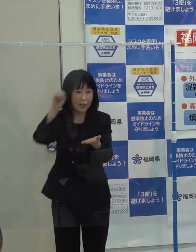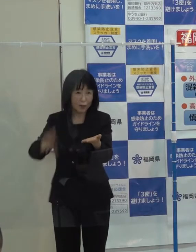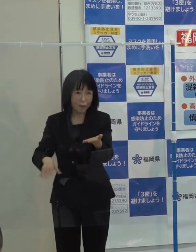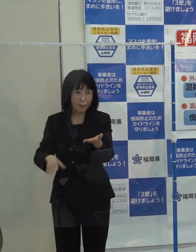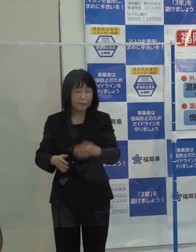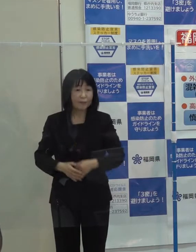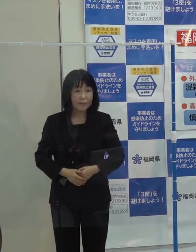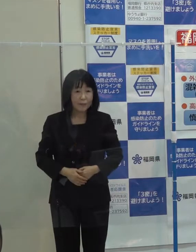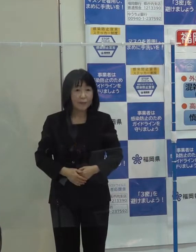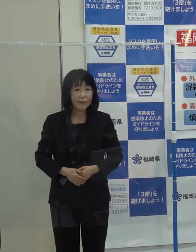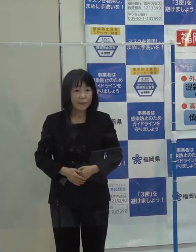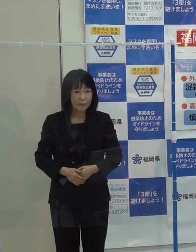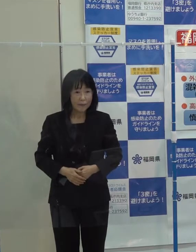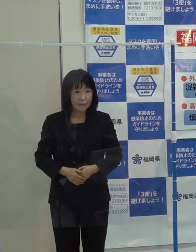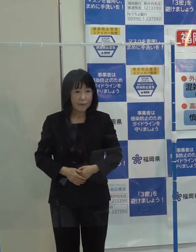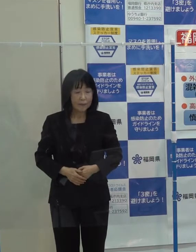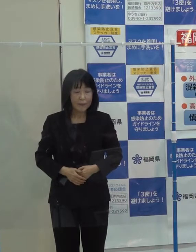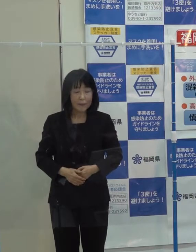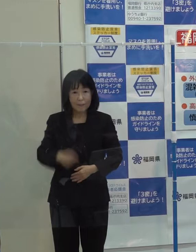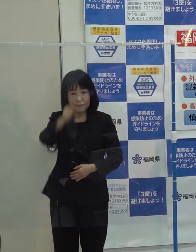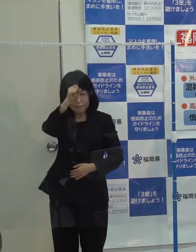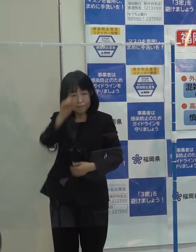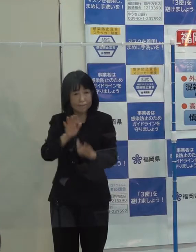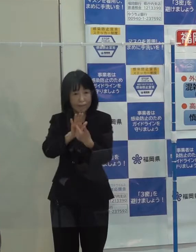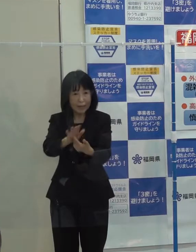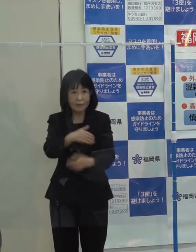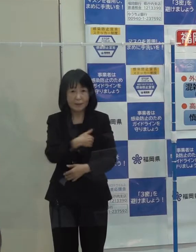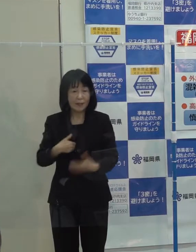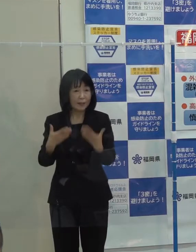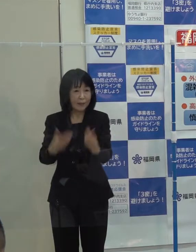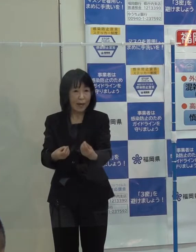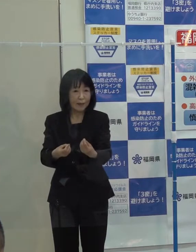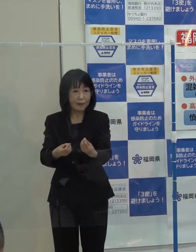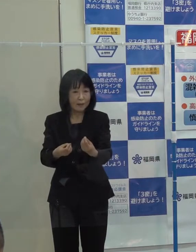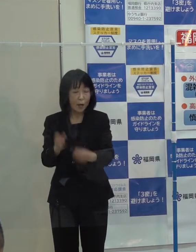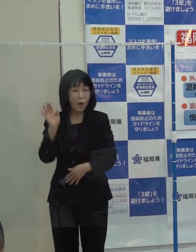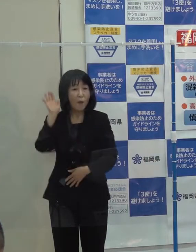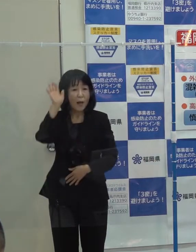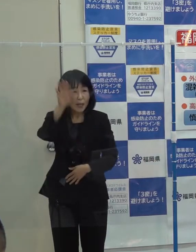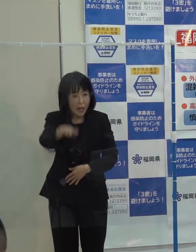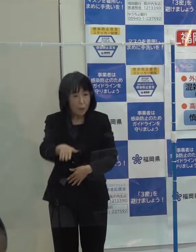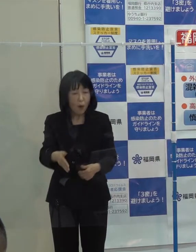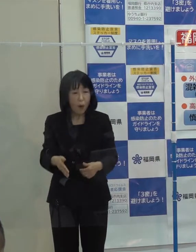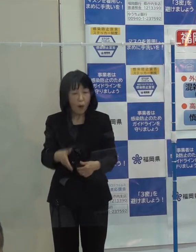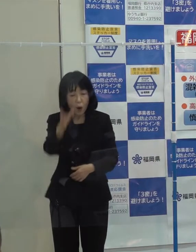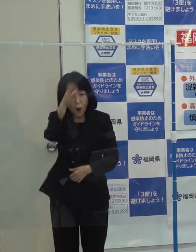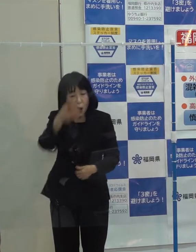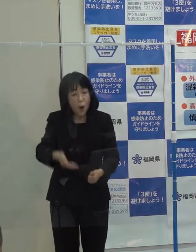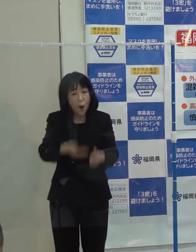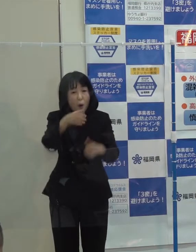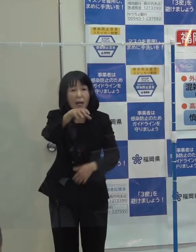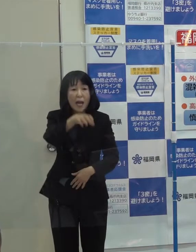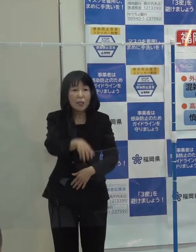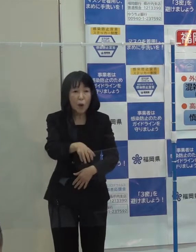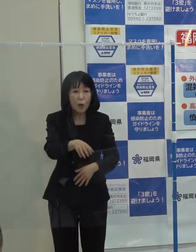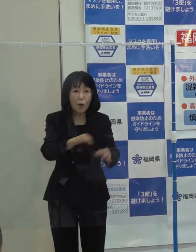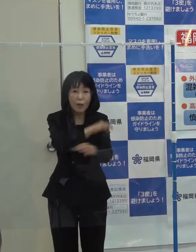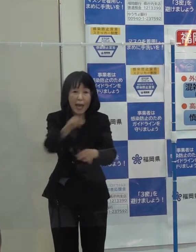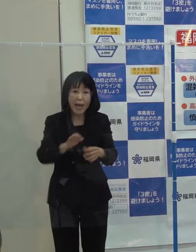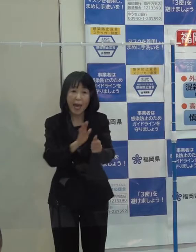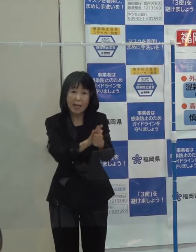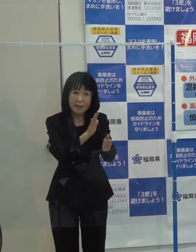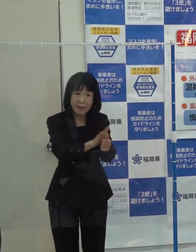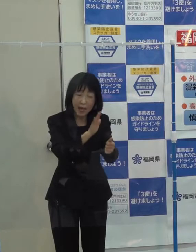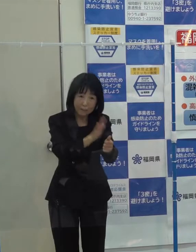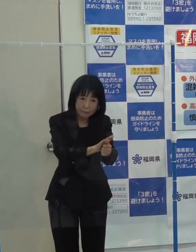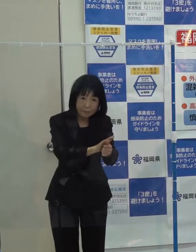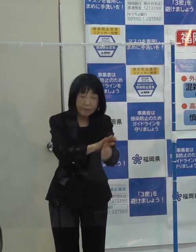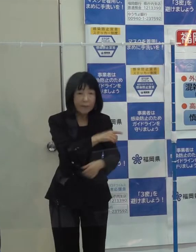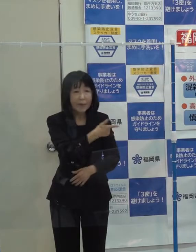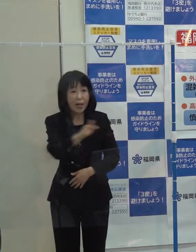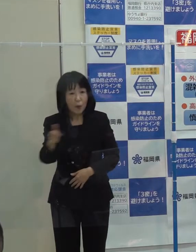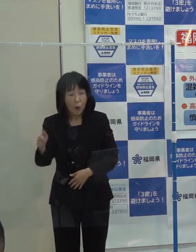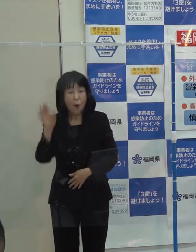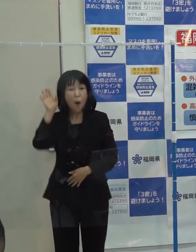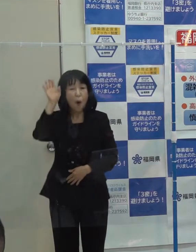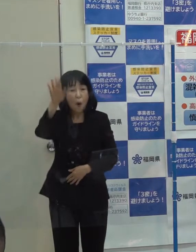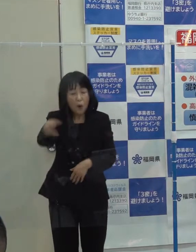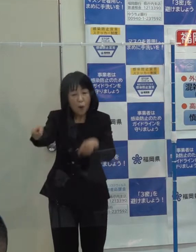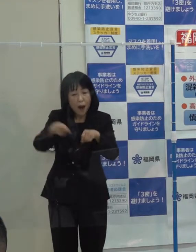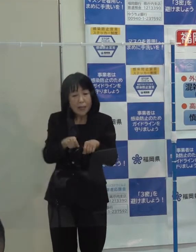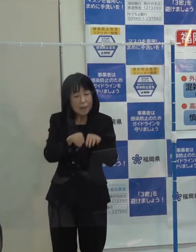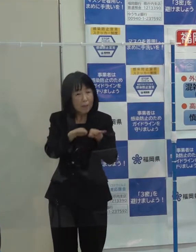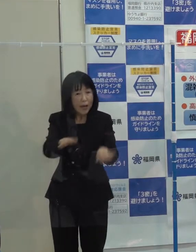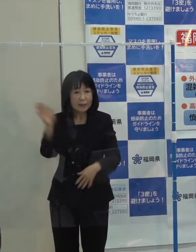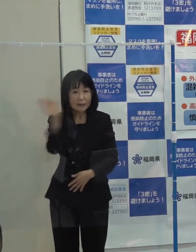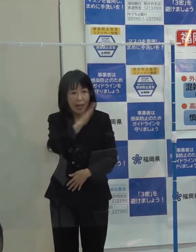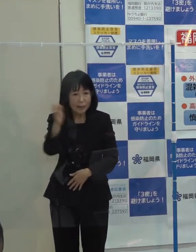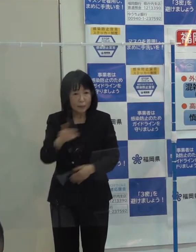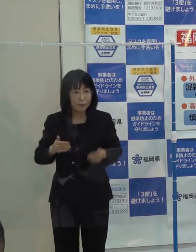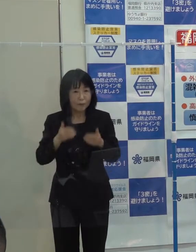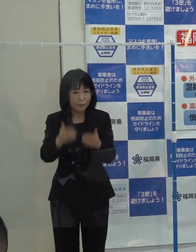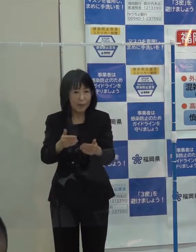引き続き 今回の鳥インフルエンザで影響を受けている養鶏場の経営の支援や防鳥用ネットの整備など 今後の感染防止対策をしっかり進めていきたいと考えています